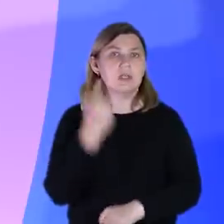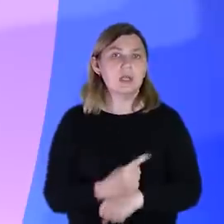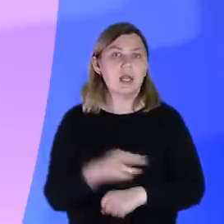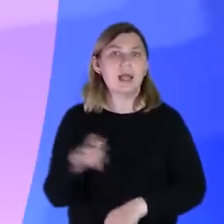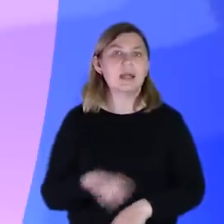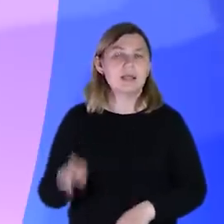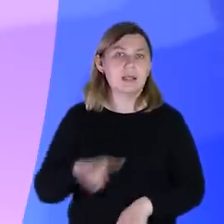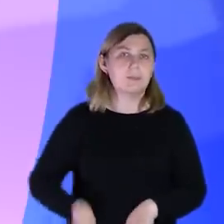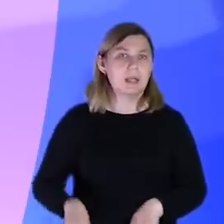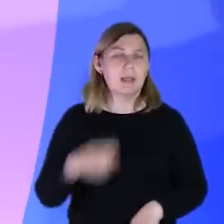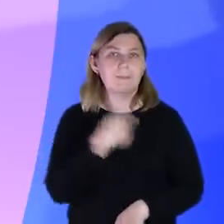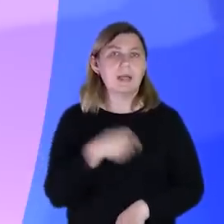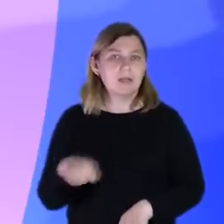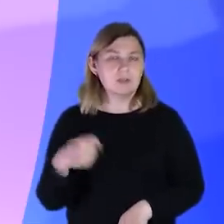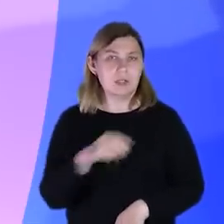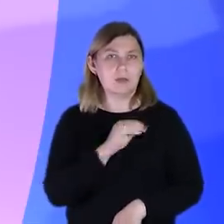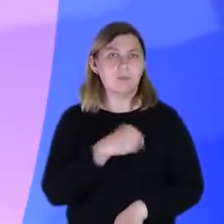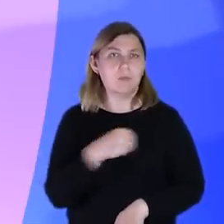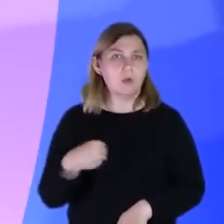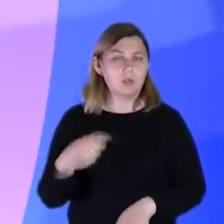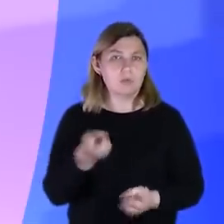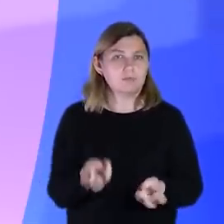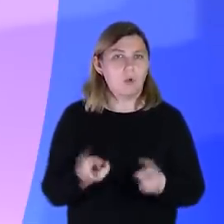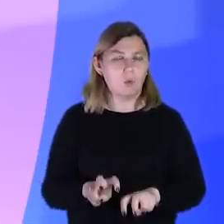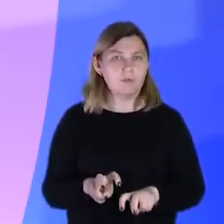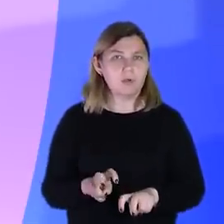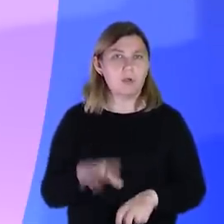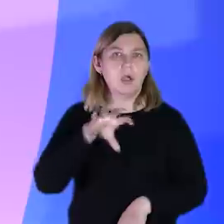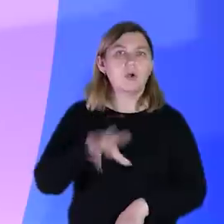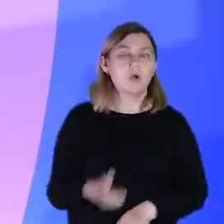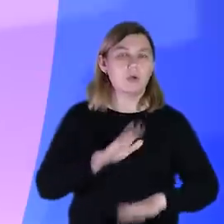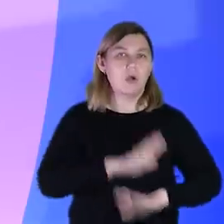Radę Ministrów i Prezydenta Rzeczypospolitej utworzony został Korpus Ochrony Pogranicza,